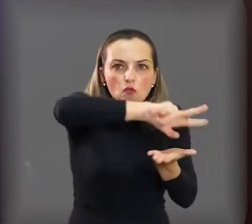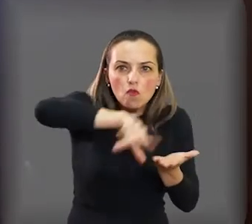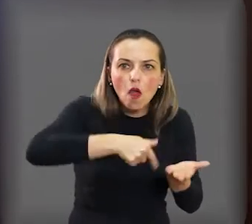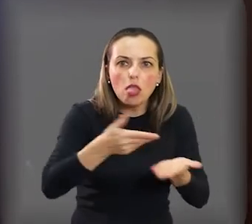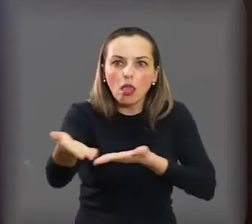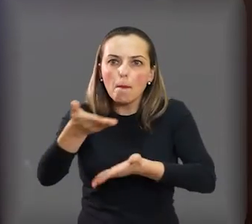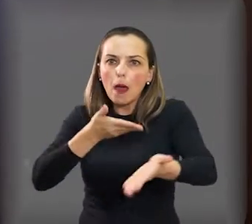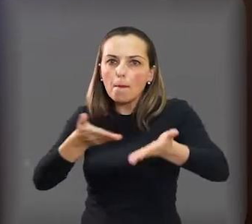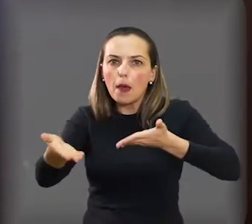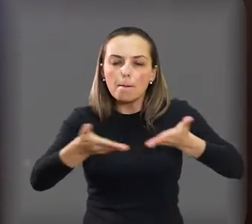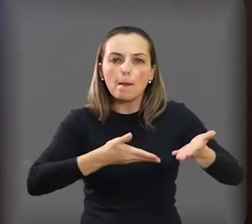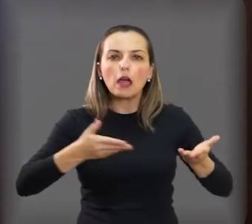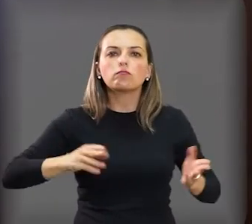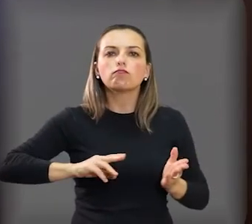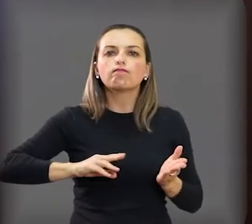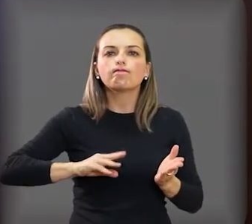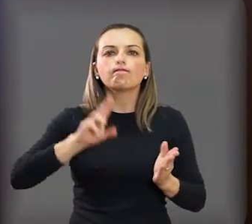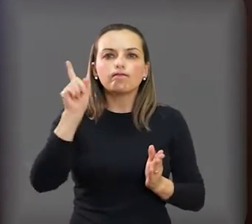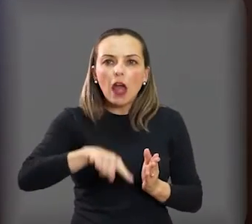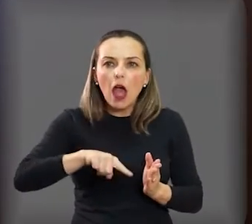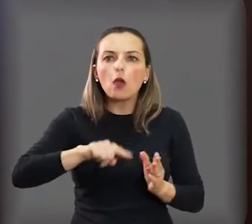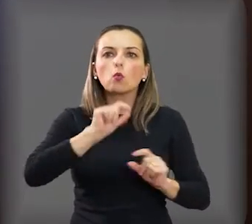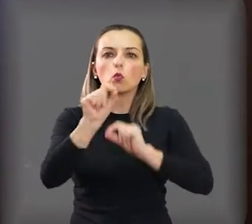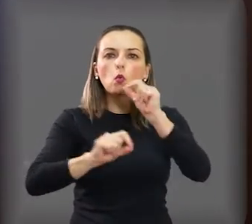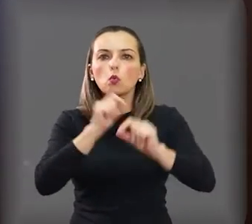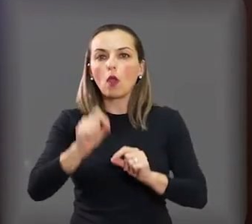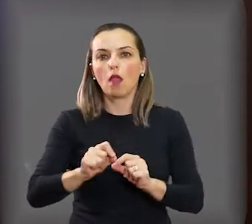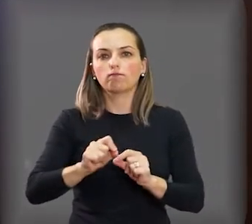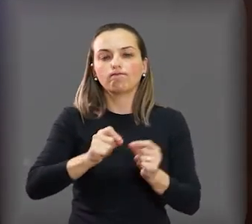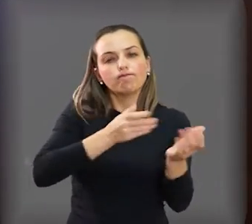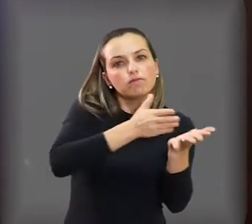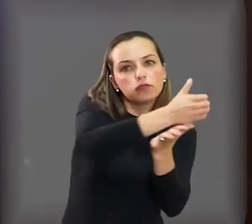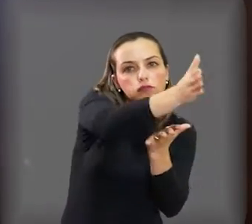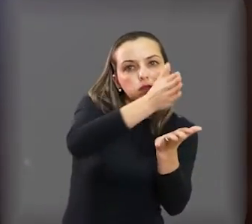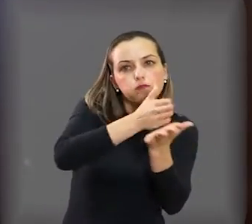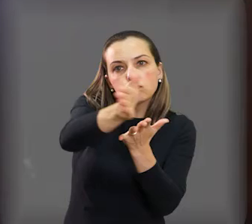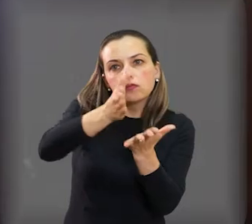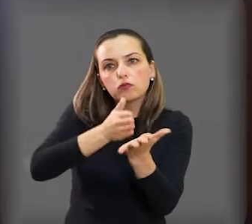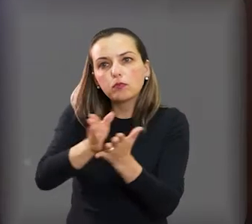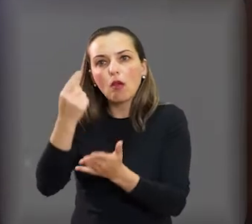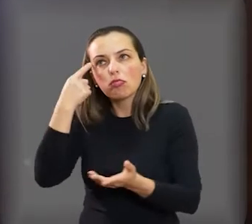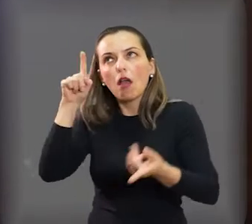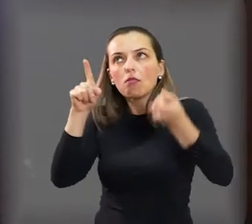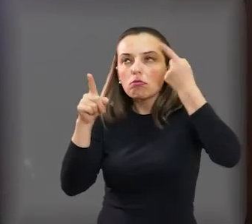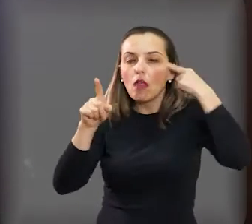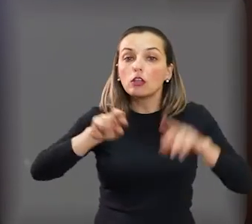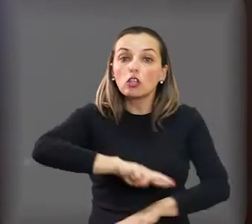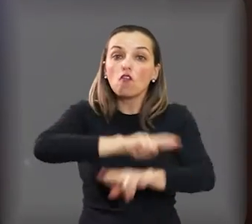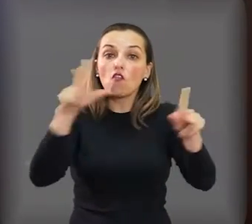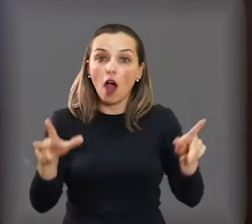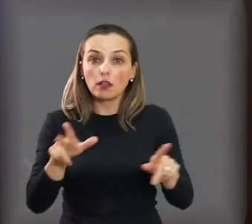diferentes, mas com respeito que a democracia prega. Então, eu tô vendo hoje pessoas acreditando que não houve